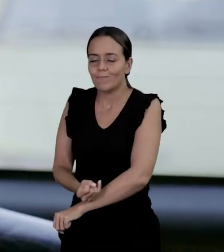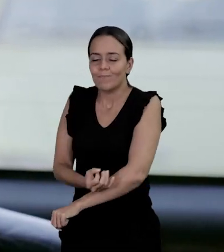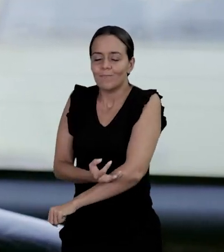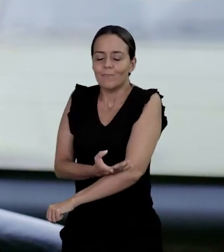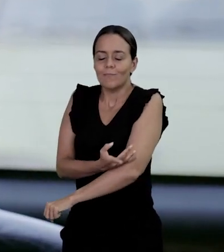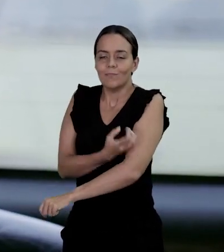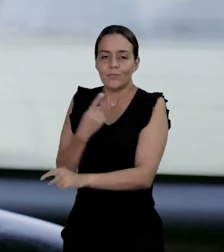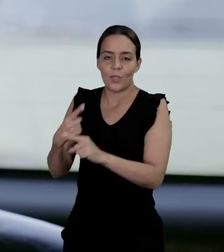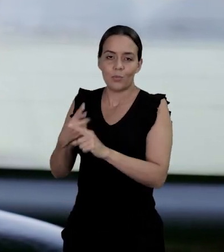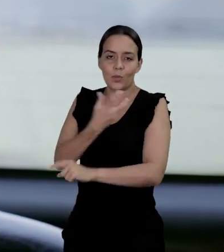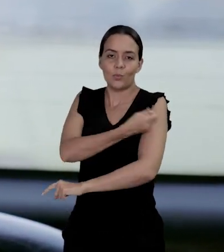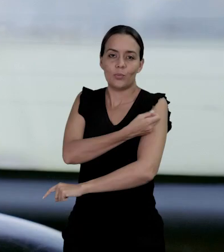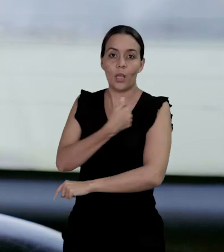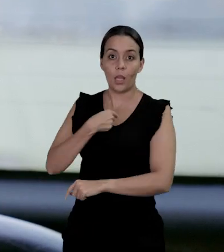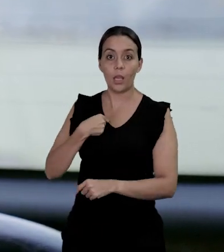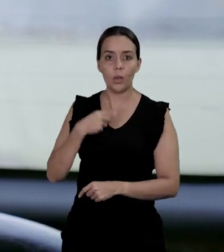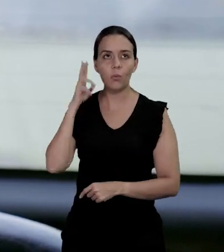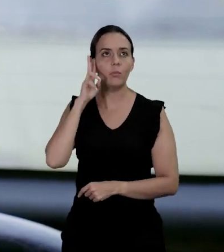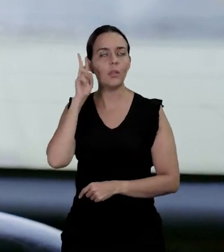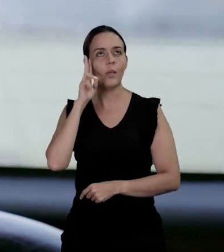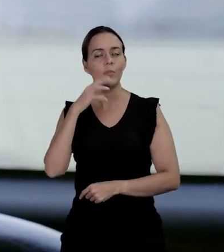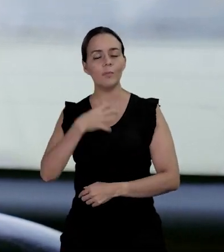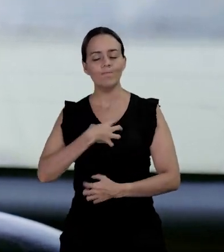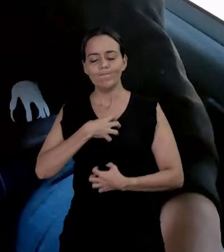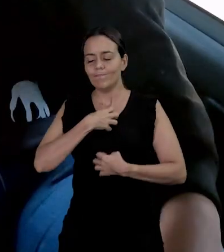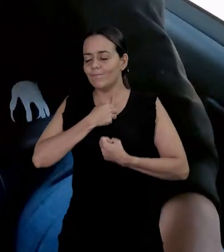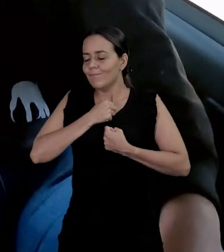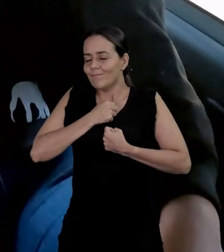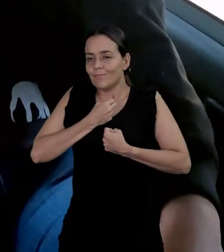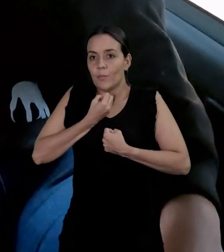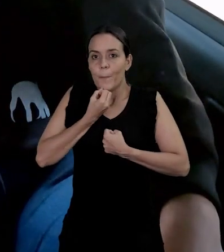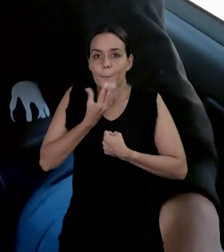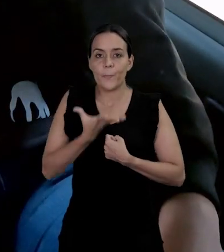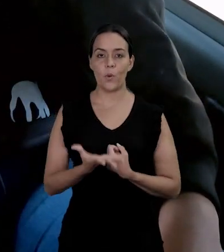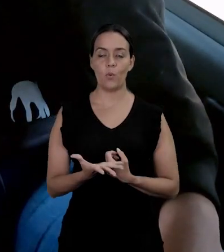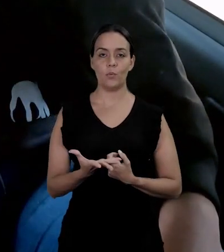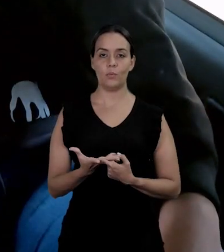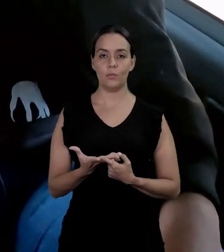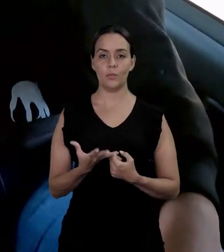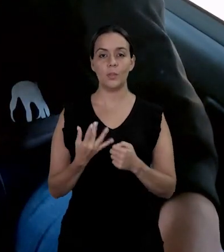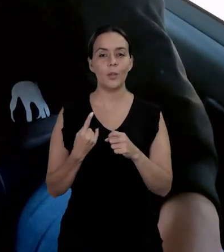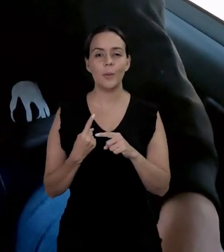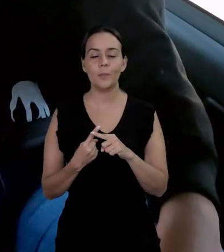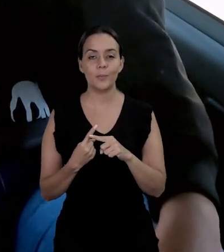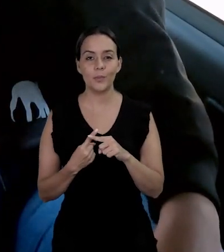por terem sido vacinadas, eu me emociono até hoje de lembrar. E eu acho que isso é uma percepção,